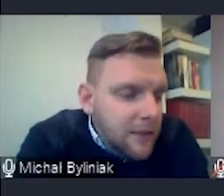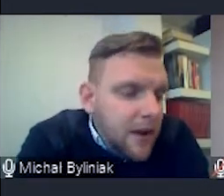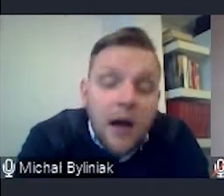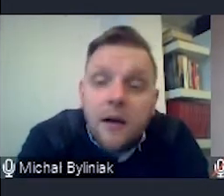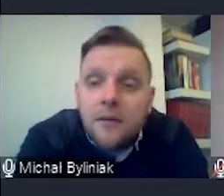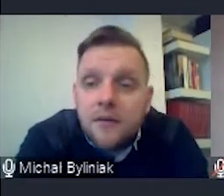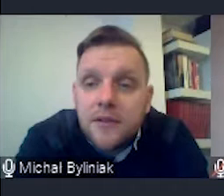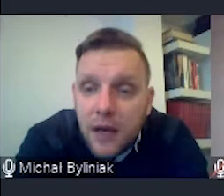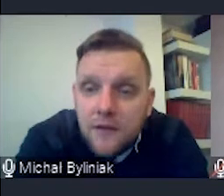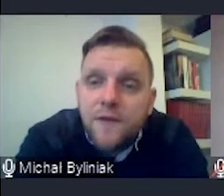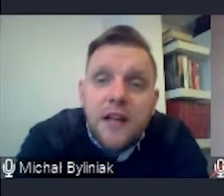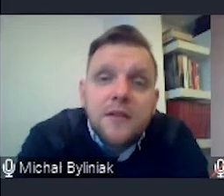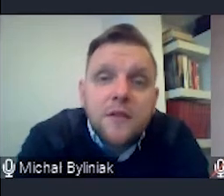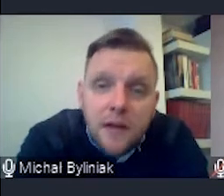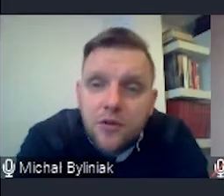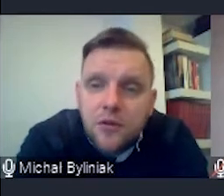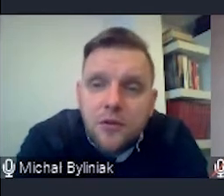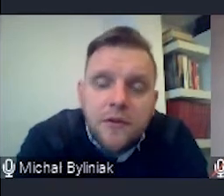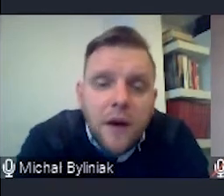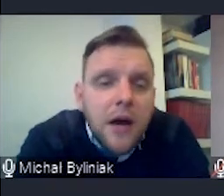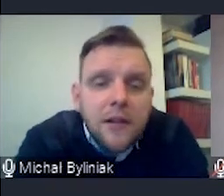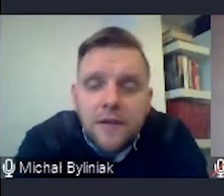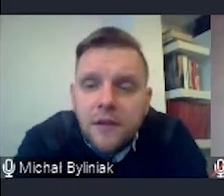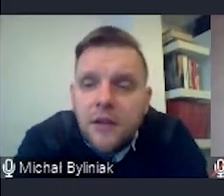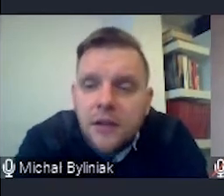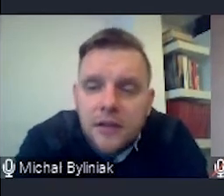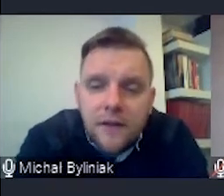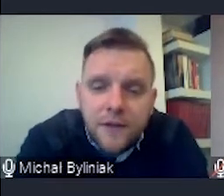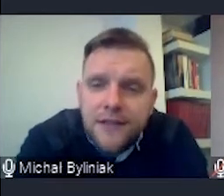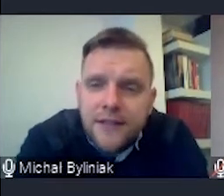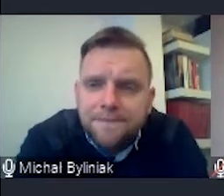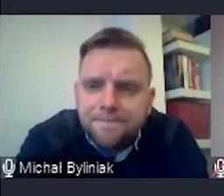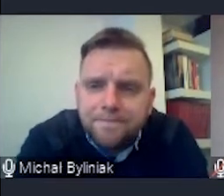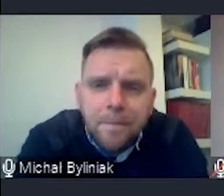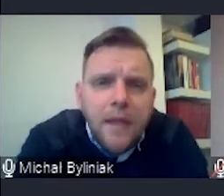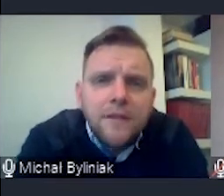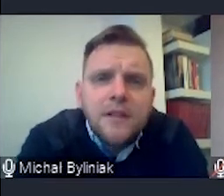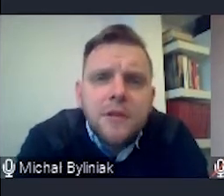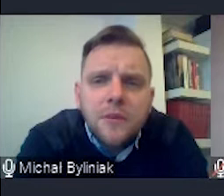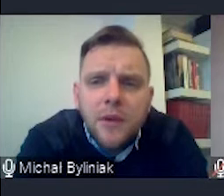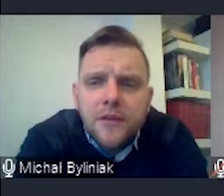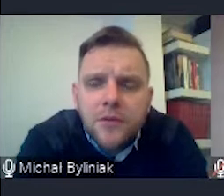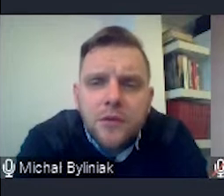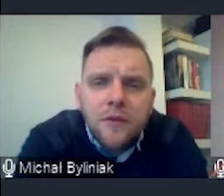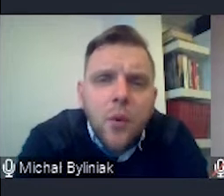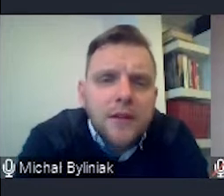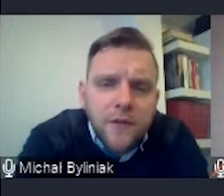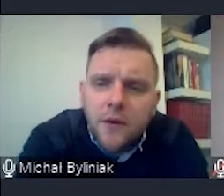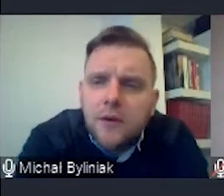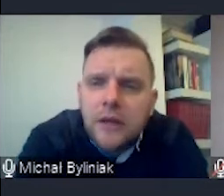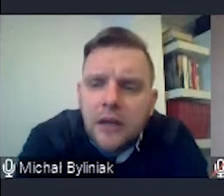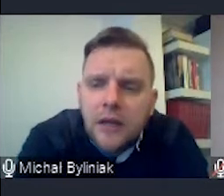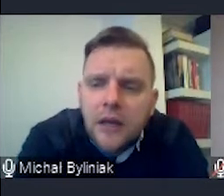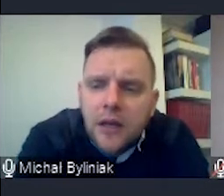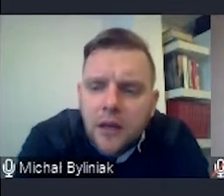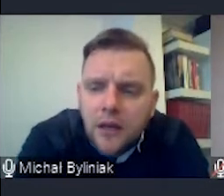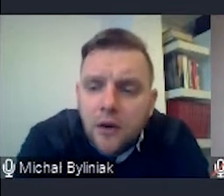Nie ma zmian w finansowaniu środków trwałych, ani w ich definicji, więc będziemy mieli stosunkowo łatwo,